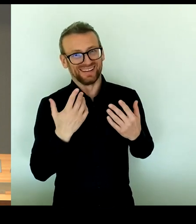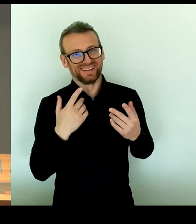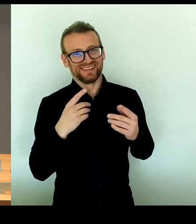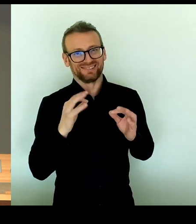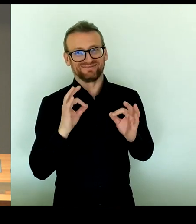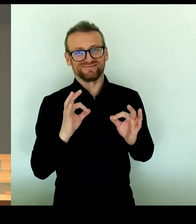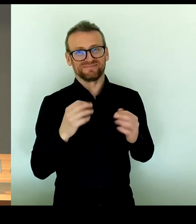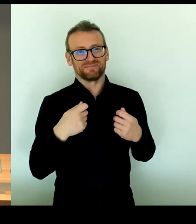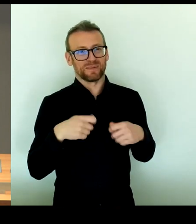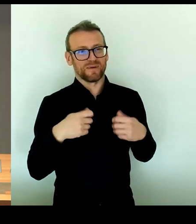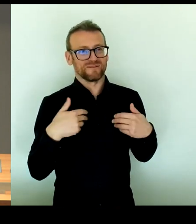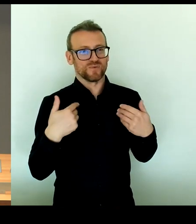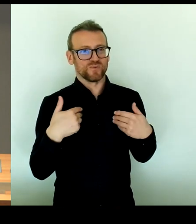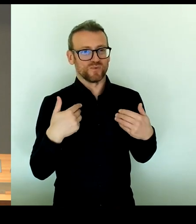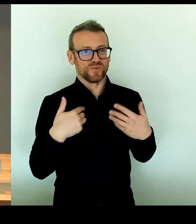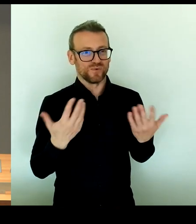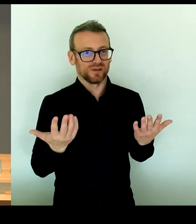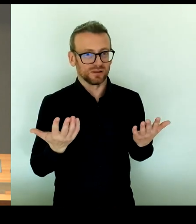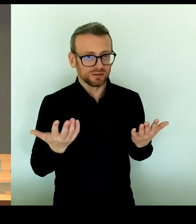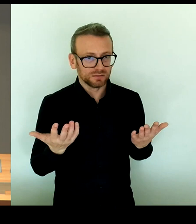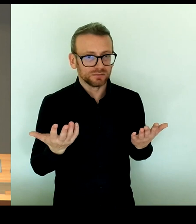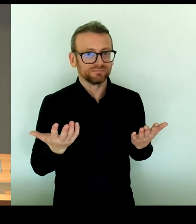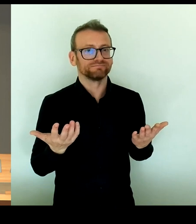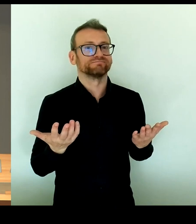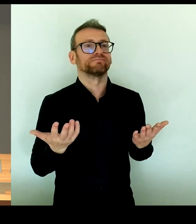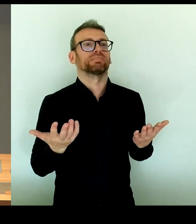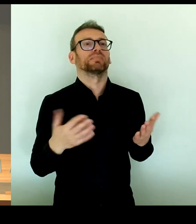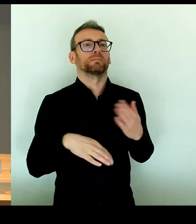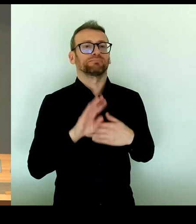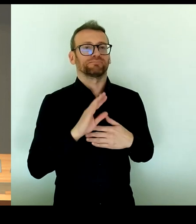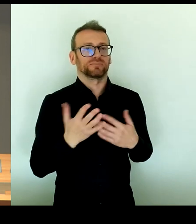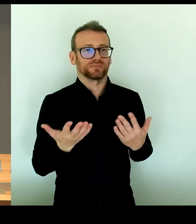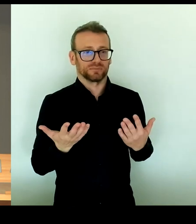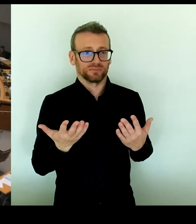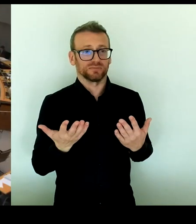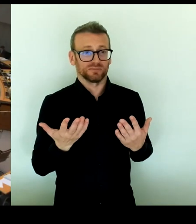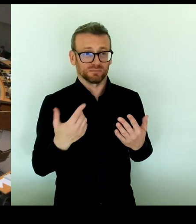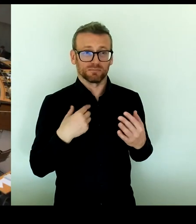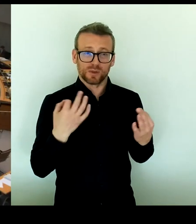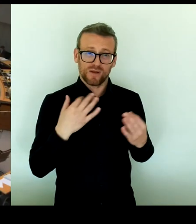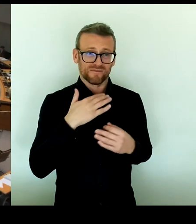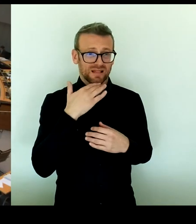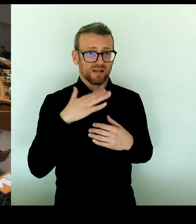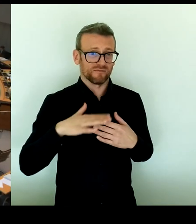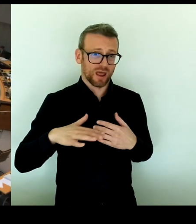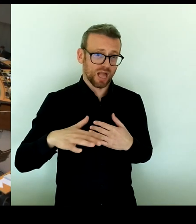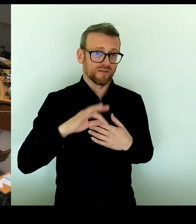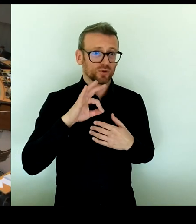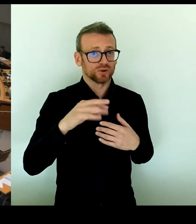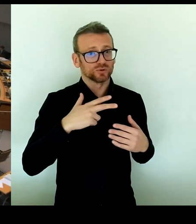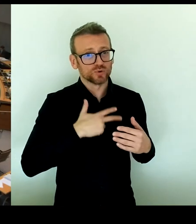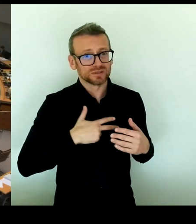Herrichtung, Vergabe und Verwaltung schaffen. In der Beratung beginnt die Linksfraktion und hier die Kollegin Doktor Schmidt. Bitte schön.